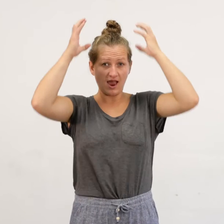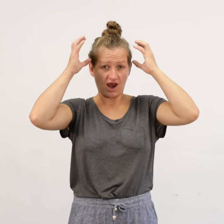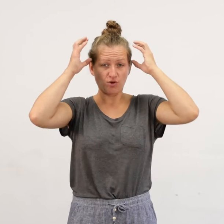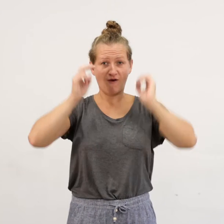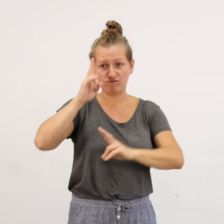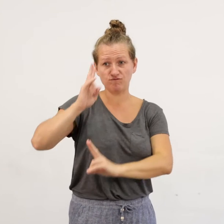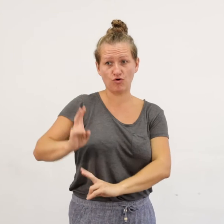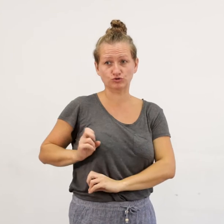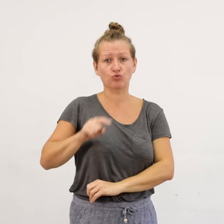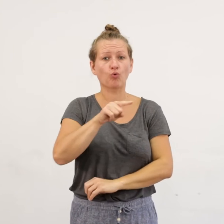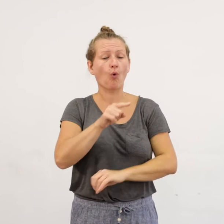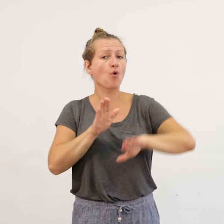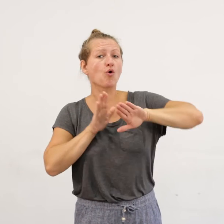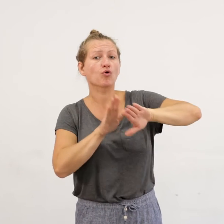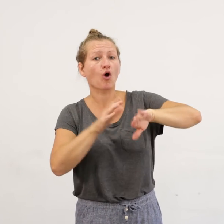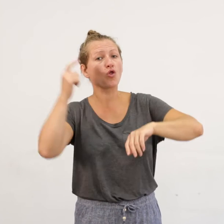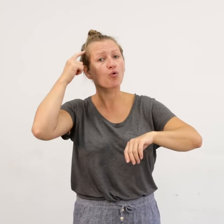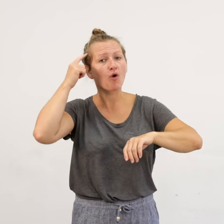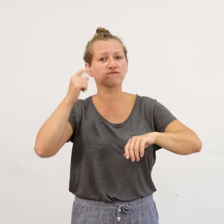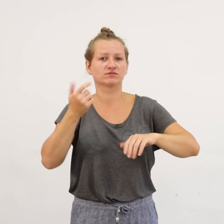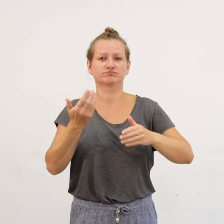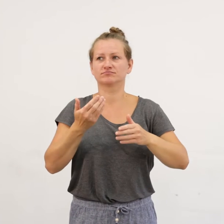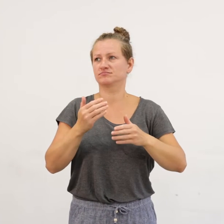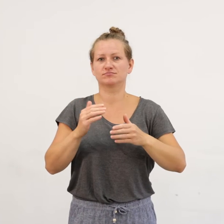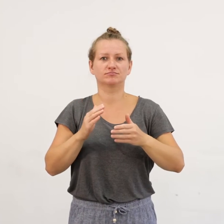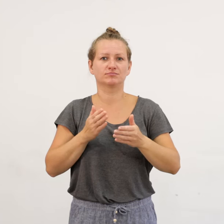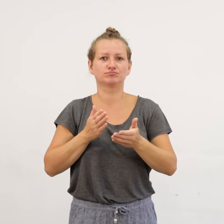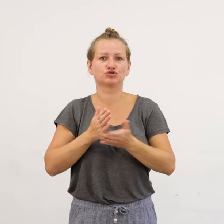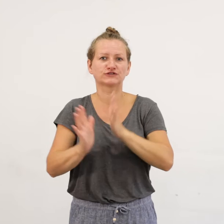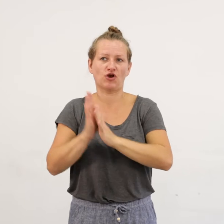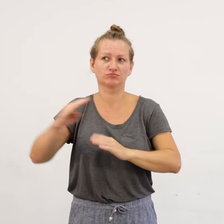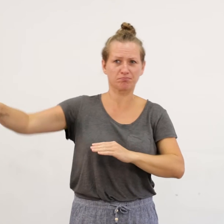Funkcją hełmów żołnierskich jest ochrona głowy przed urazami,